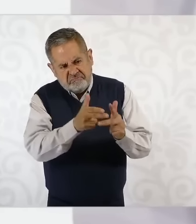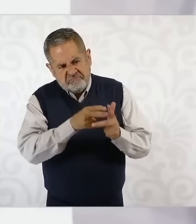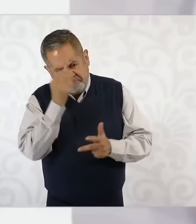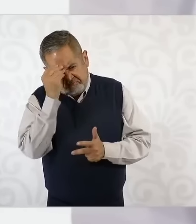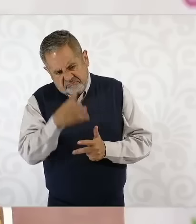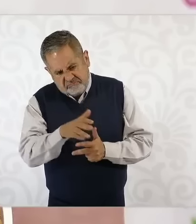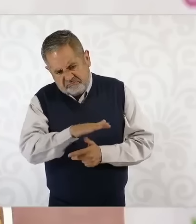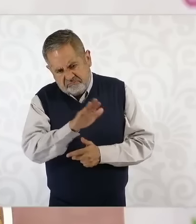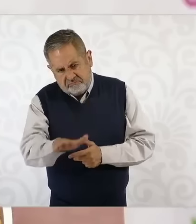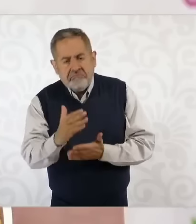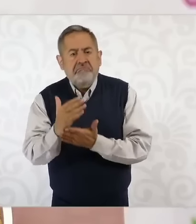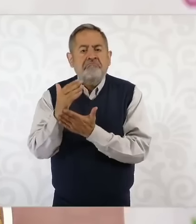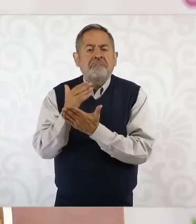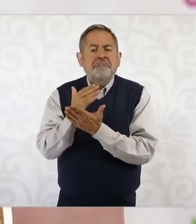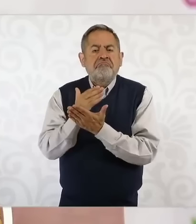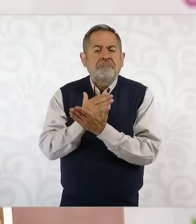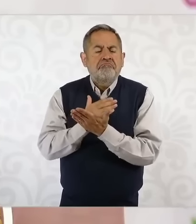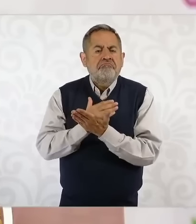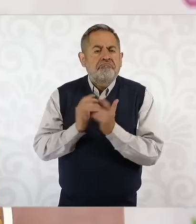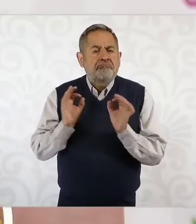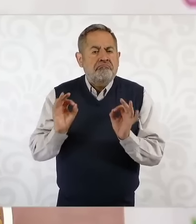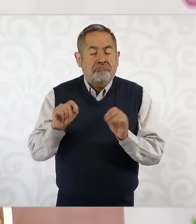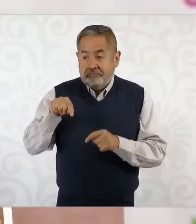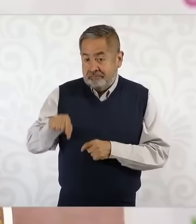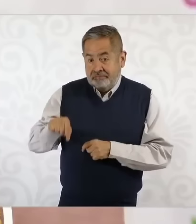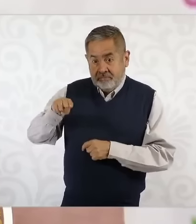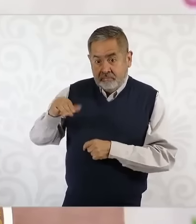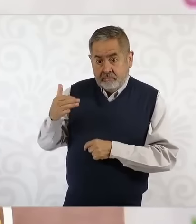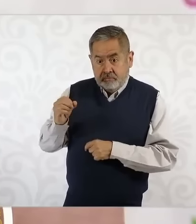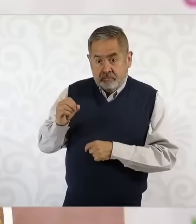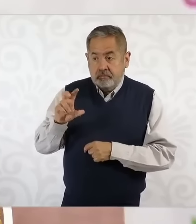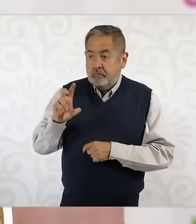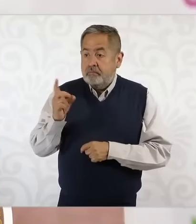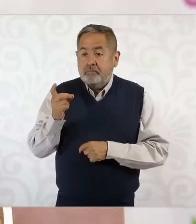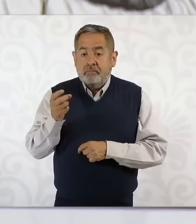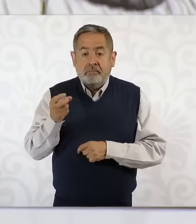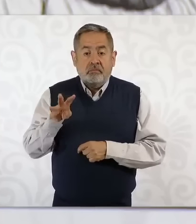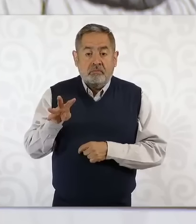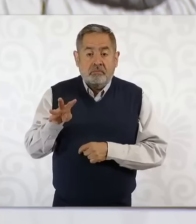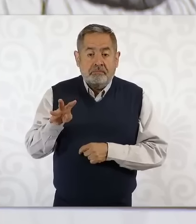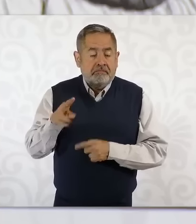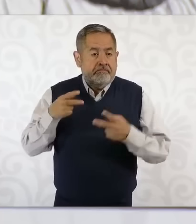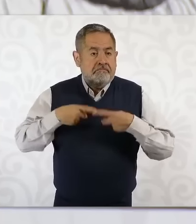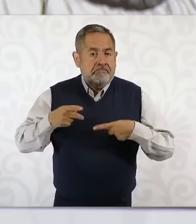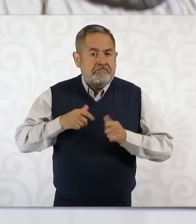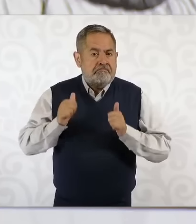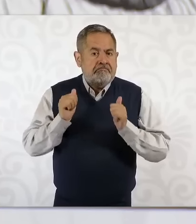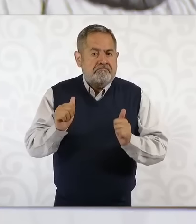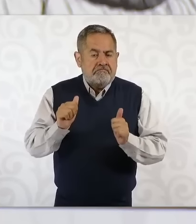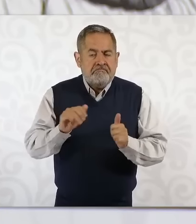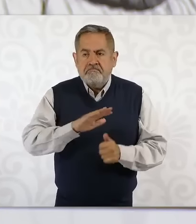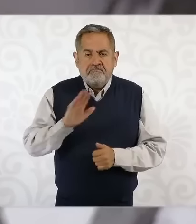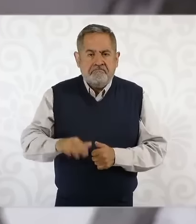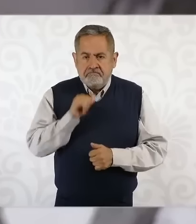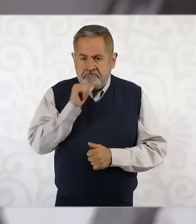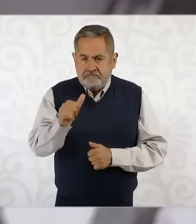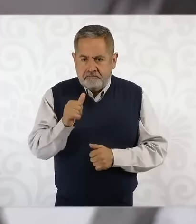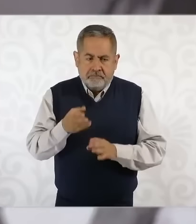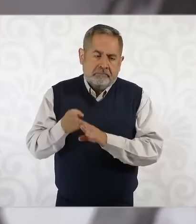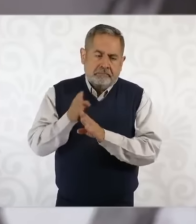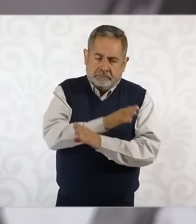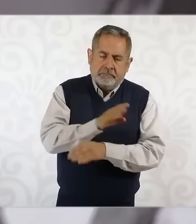Eso significa que mayo tuvo 39 homicidios diarios menos que septiembre de 2024.